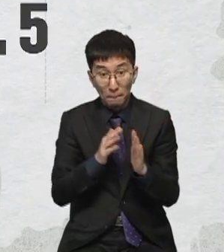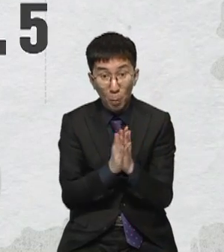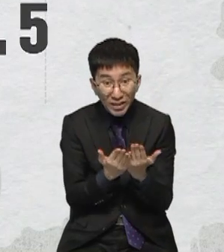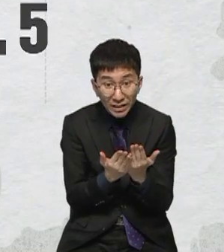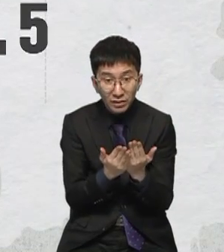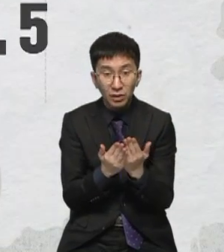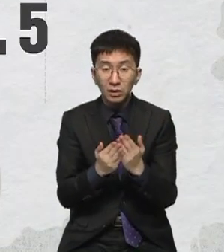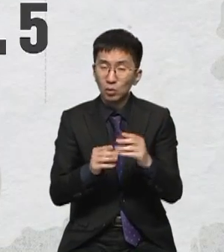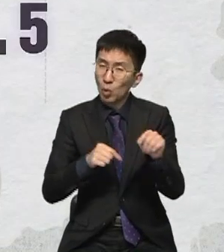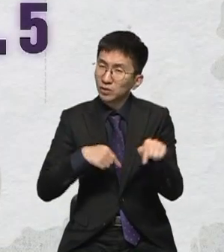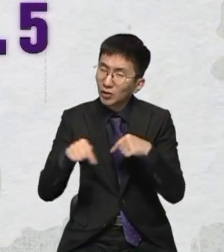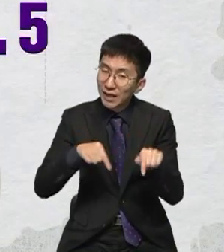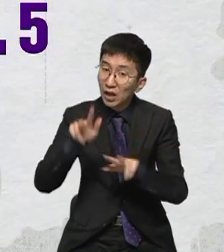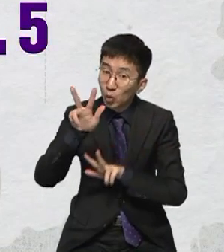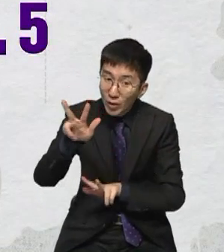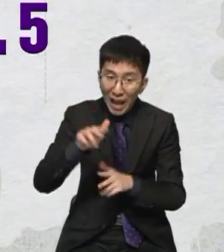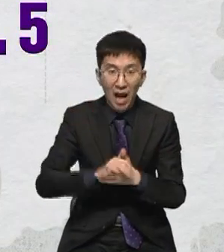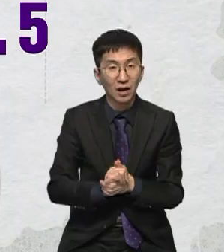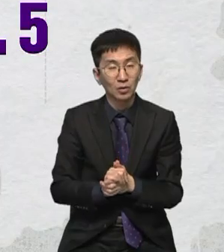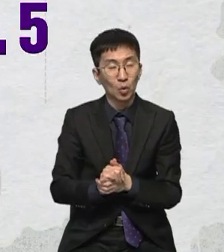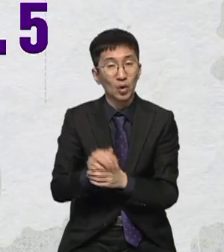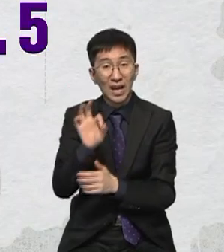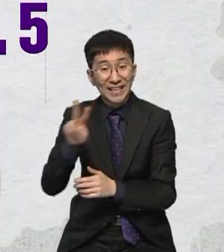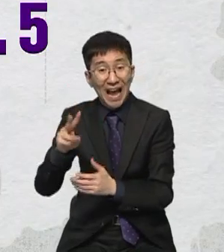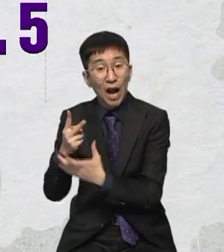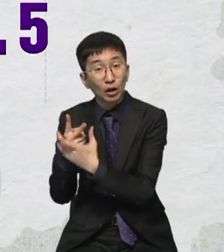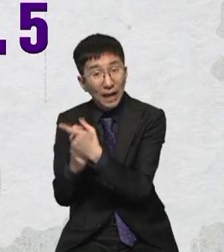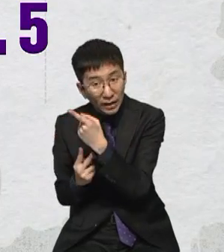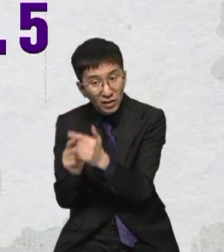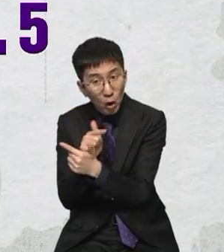정책과 공약, 야권 후보 단일화 여부가 비슷한 비중을 차지하며 뒤를 이었습니다.